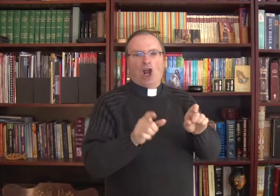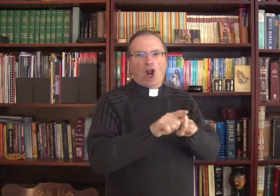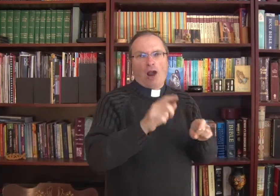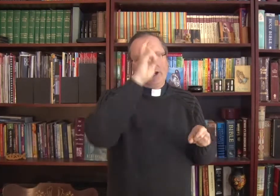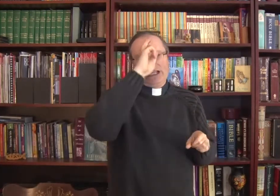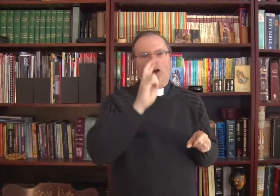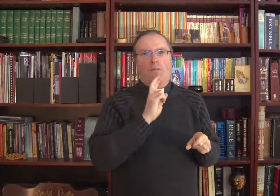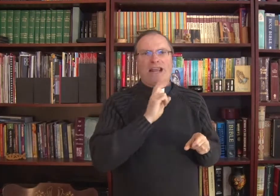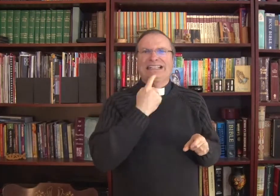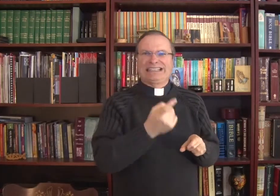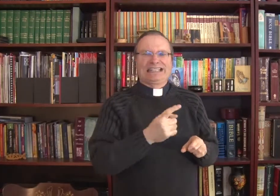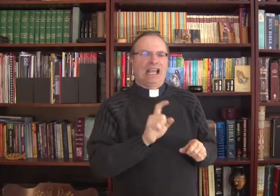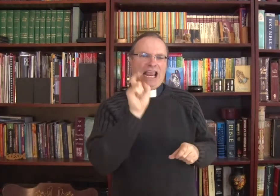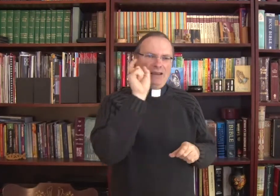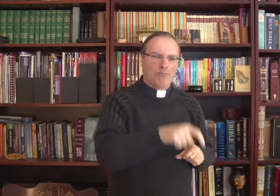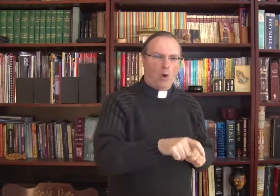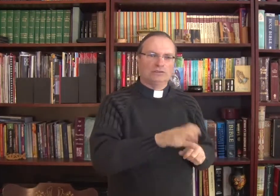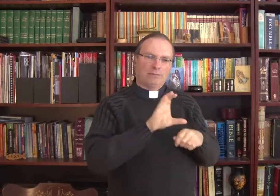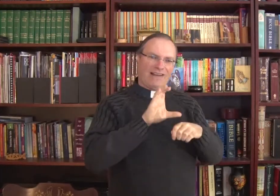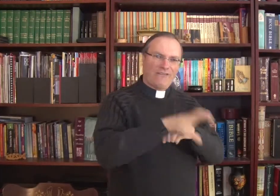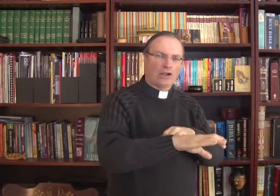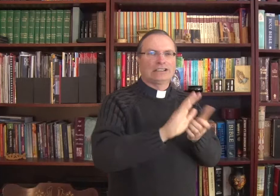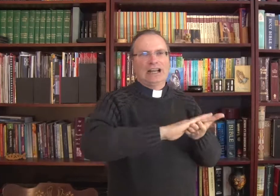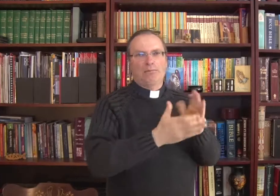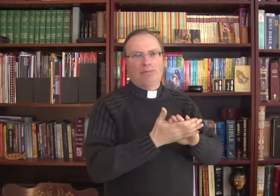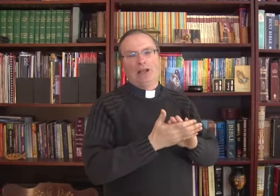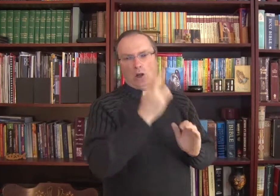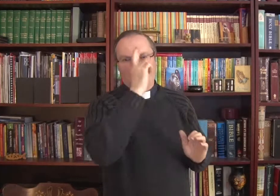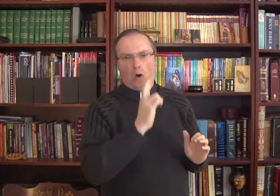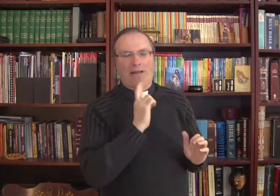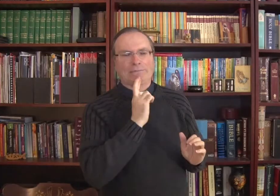comme les Romains qui impose par la force la paix romaine.